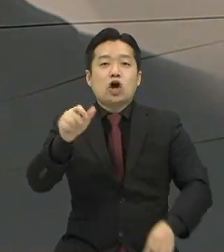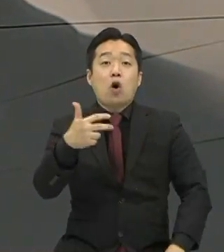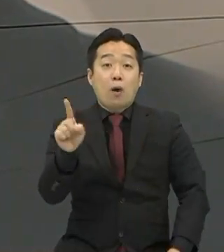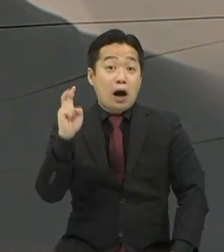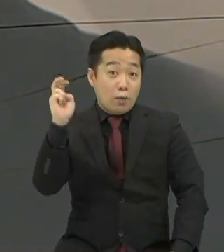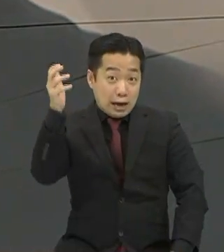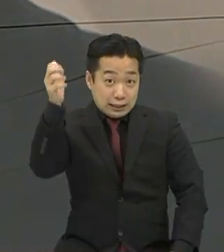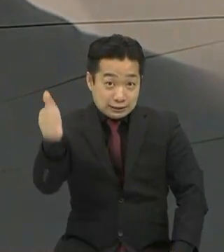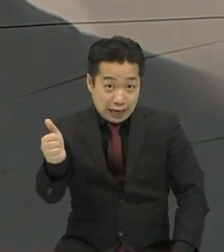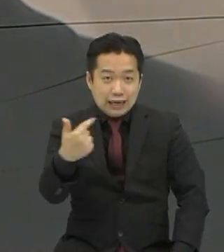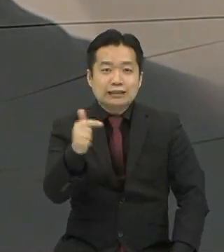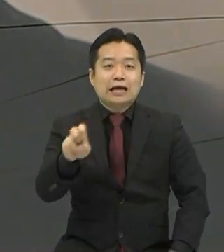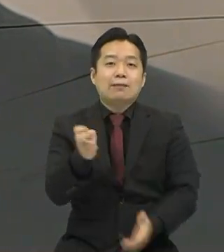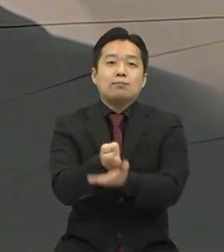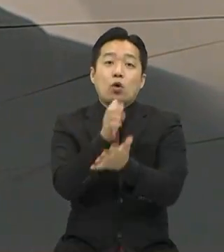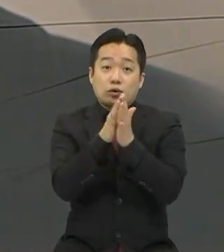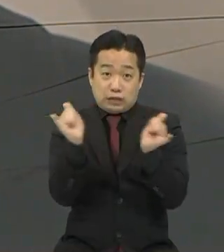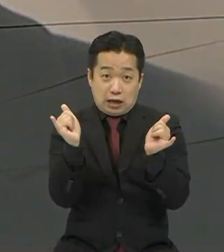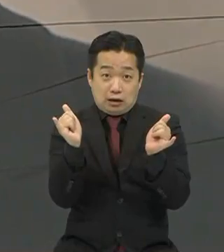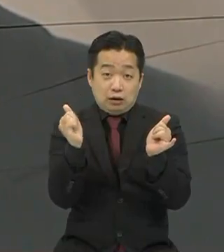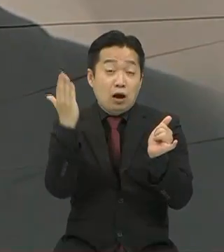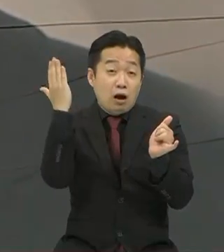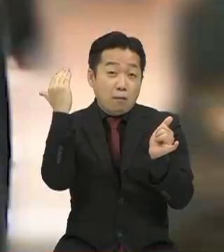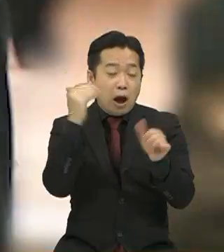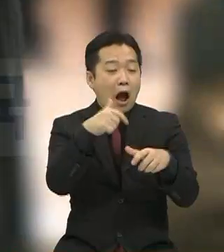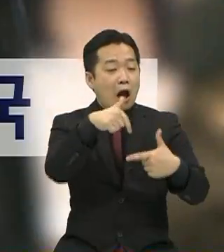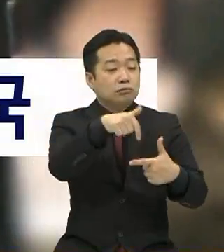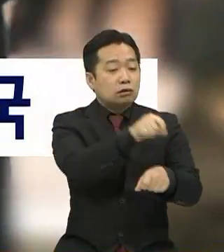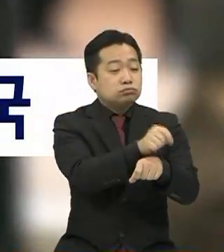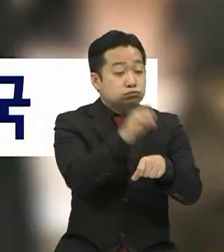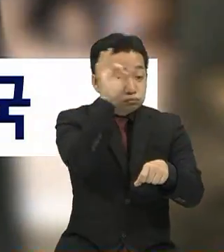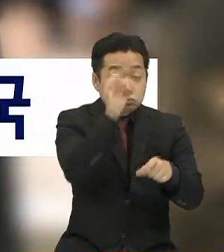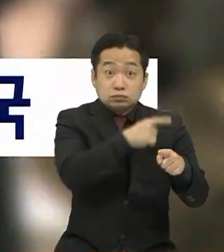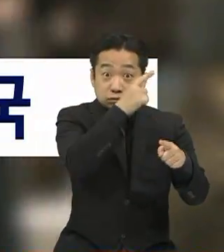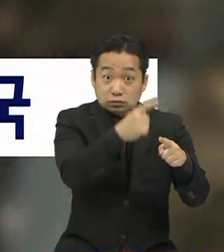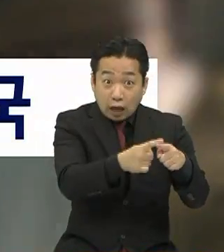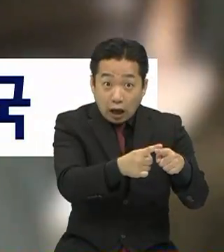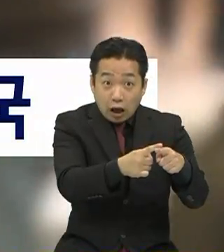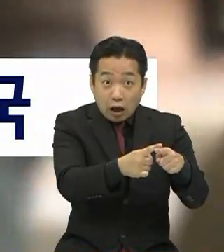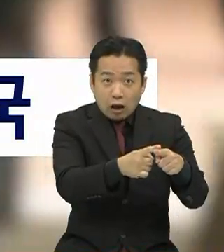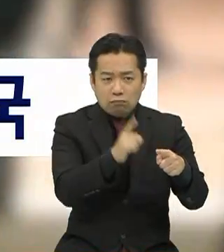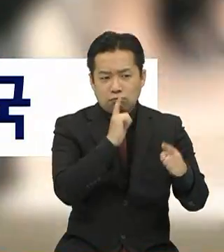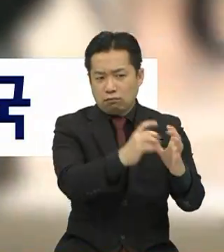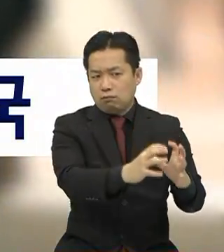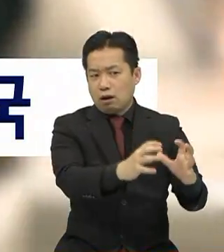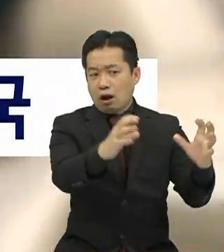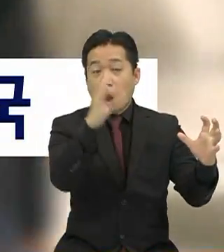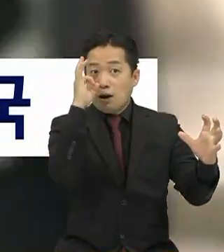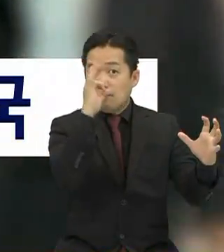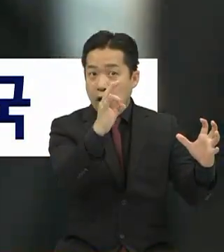지난달 중순까지 강남에서 새로운 사무실을 물색하다 대장동 의혹이 본격적으로 확산되자 돌연 미국으로 출국했습니다.